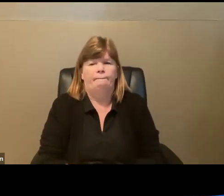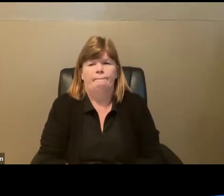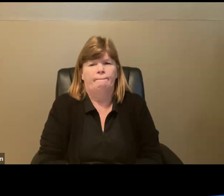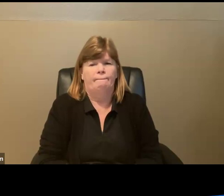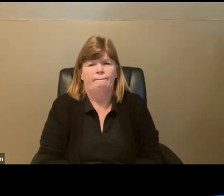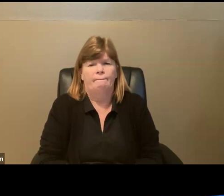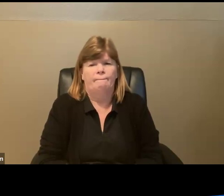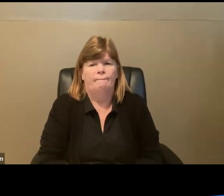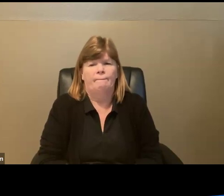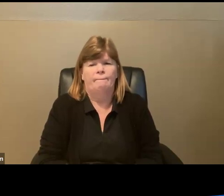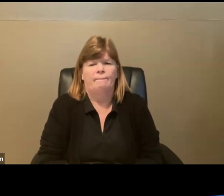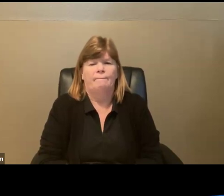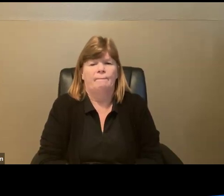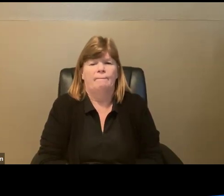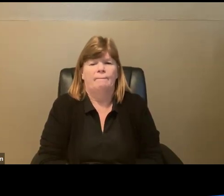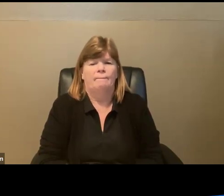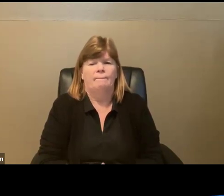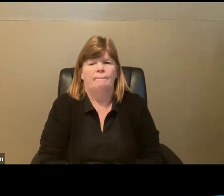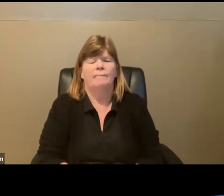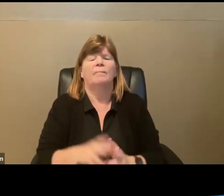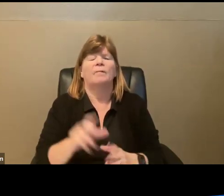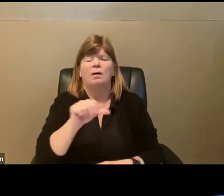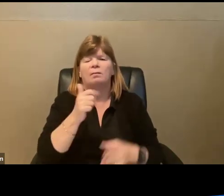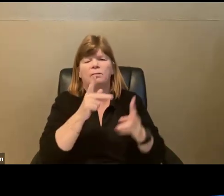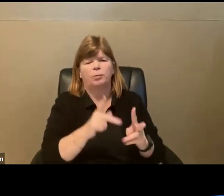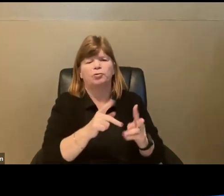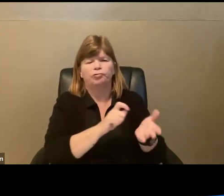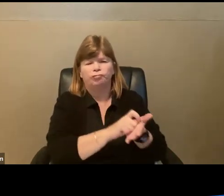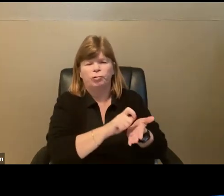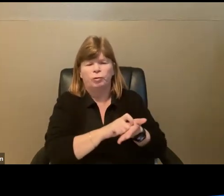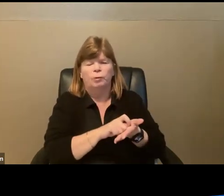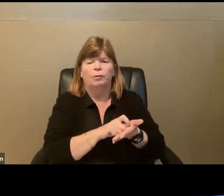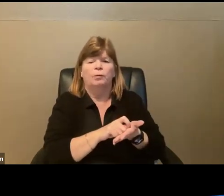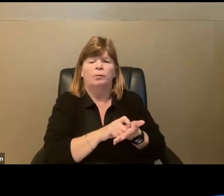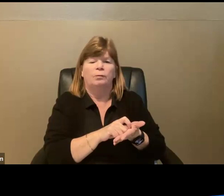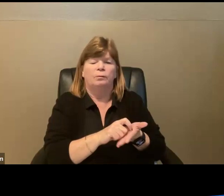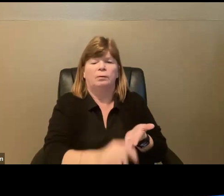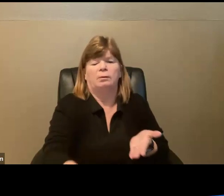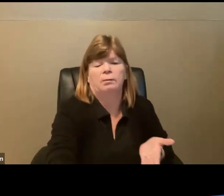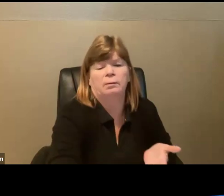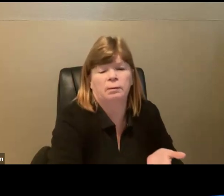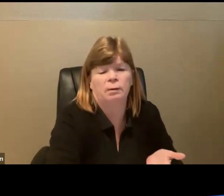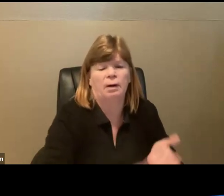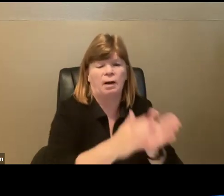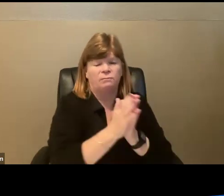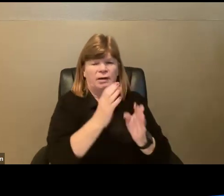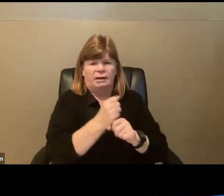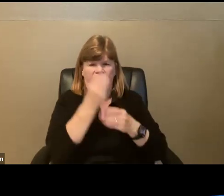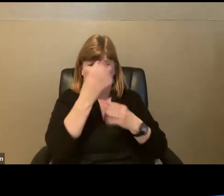Hay alguien que escribió para obtener información porque trabaja en un hospital de rehabilitación.